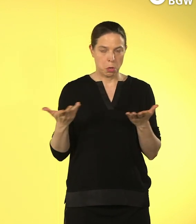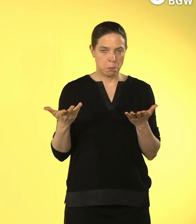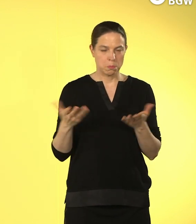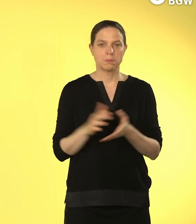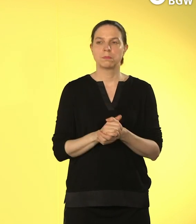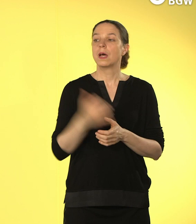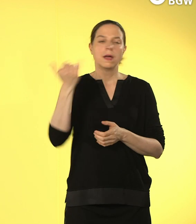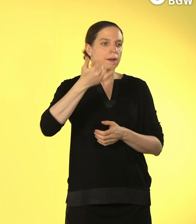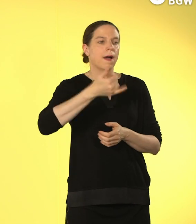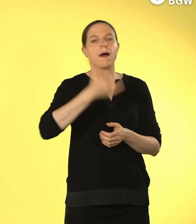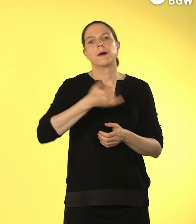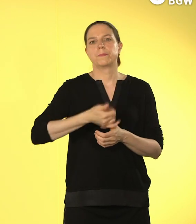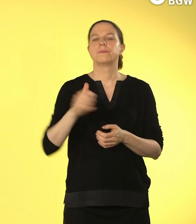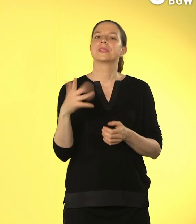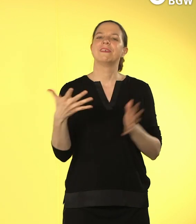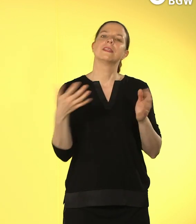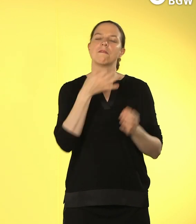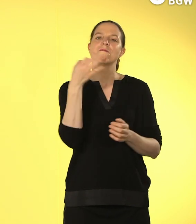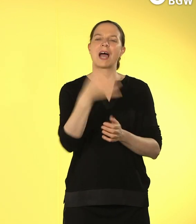Ja, es wurde nach den Testsubstanzen gefragt.